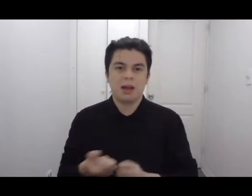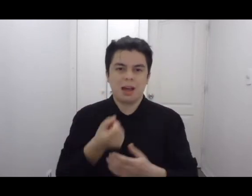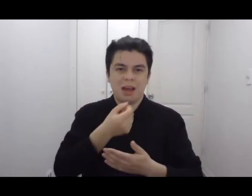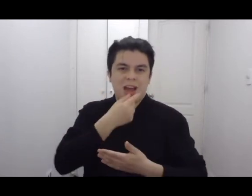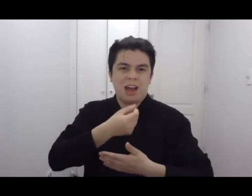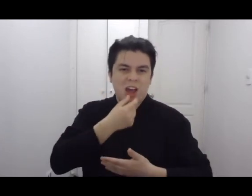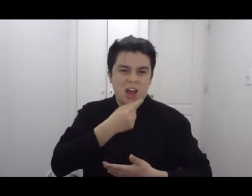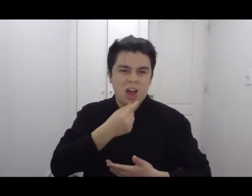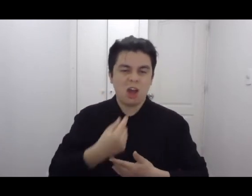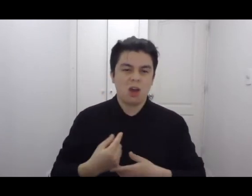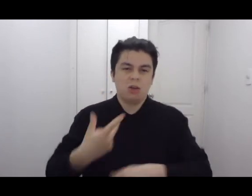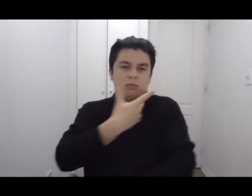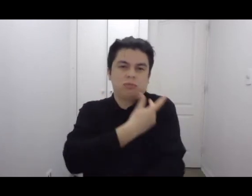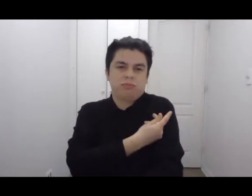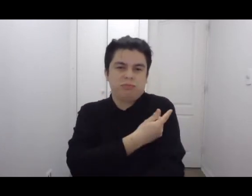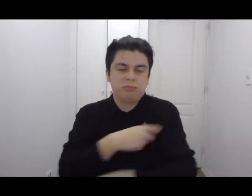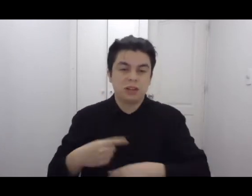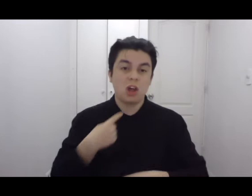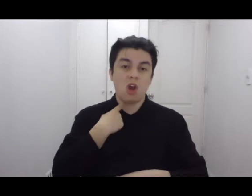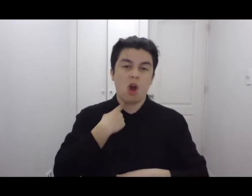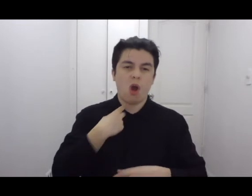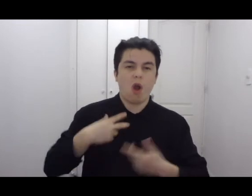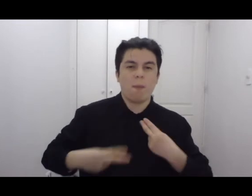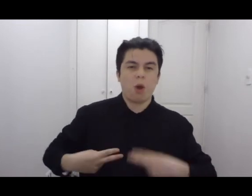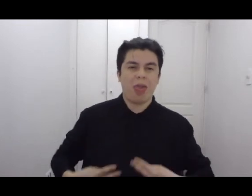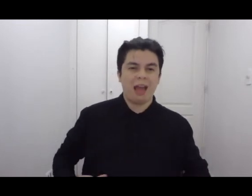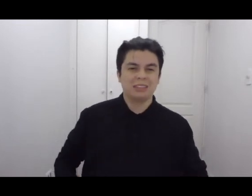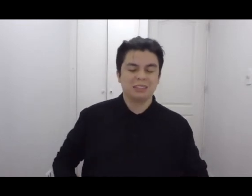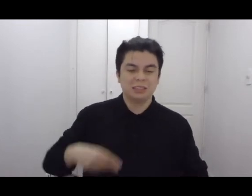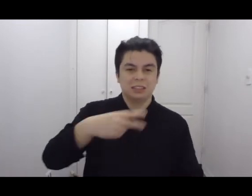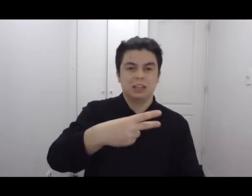de que por un tema hormonal y todas esas cosas es necesario balancear la alimentación súper